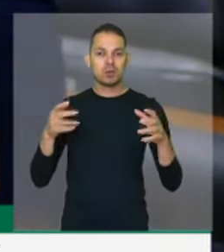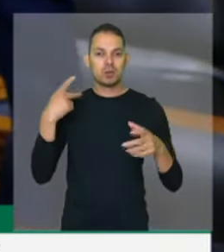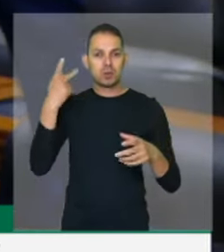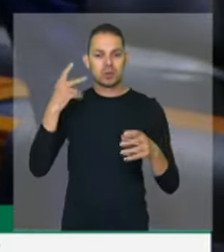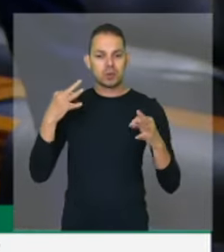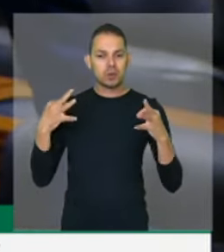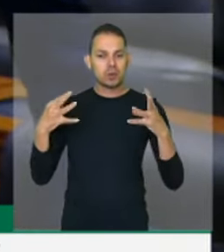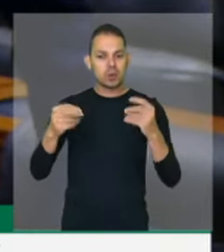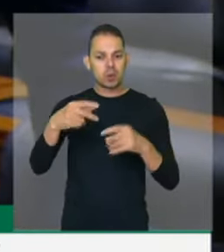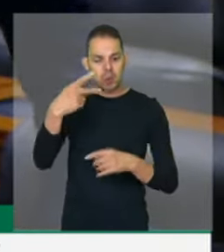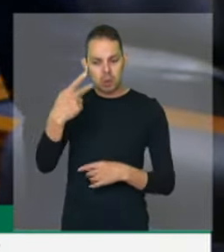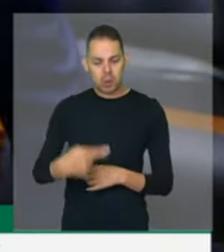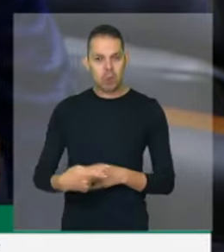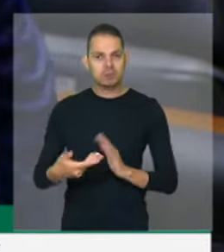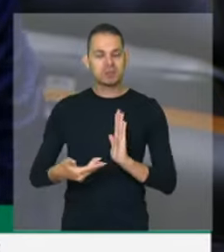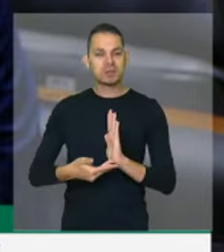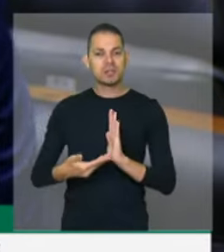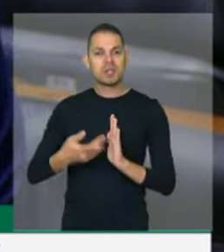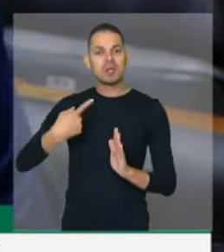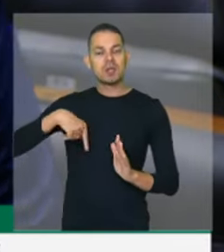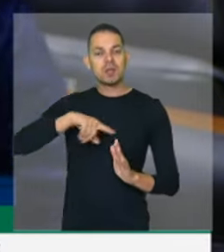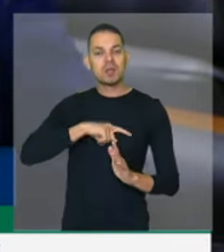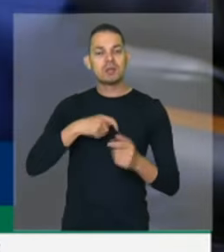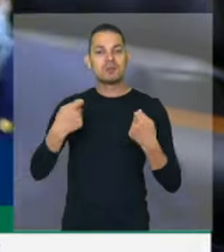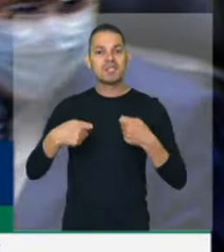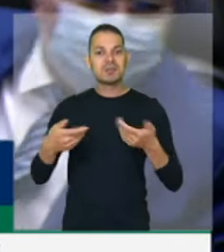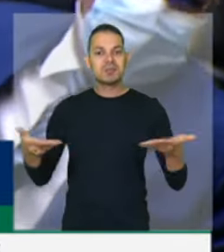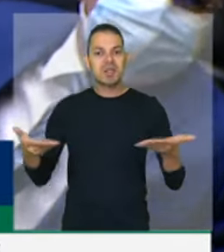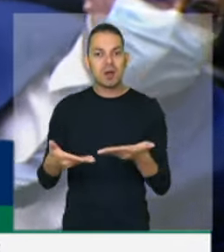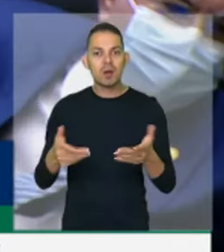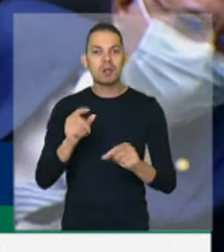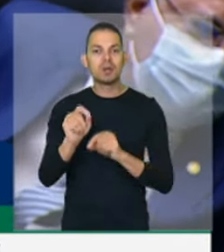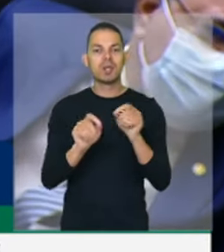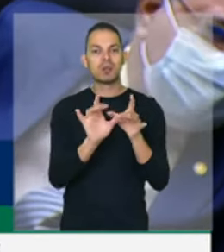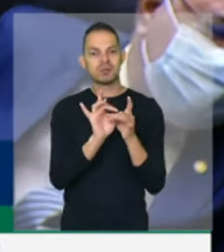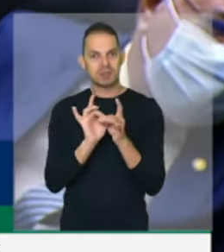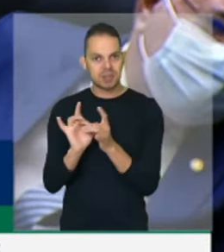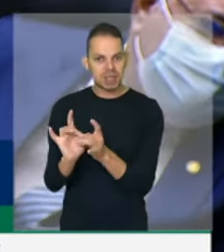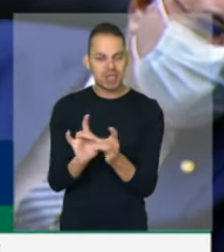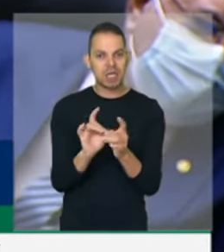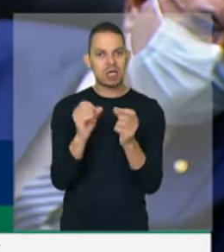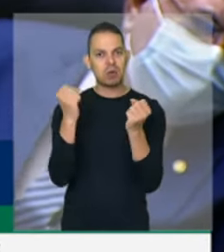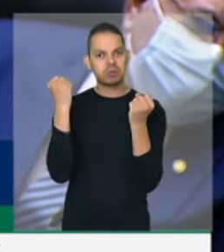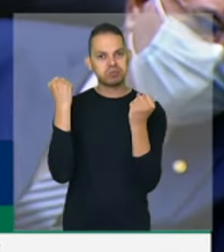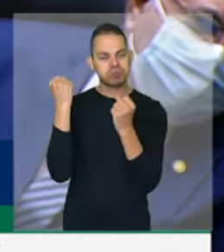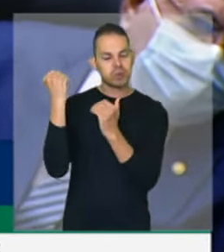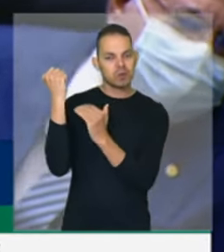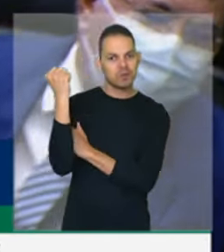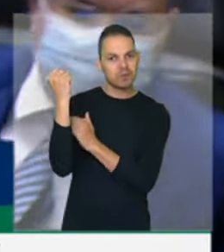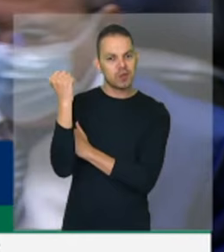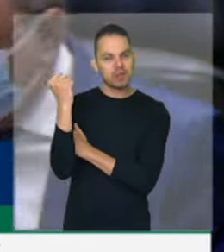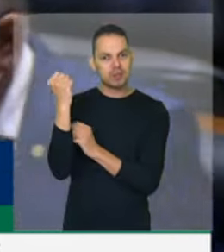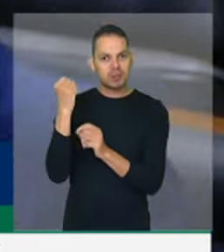QUE A GENTE PRECISA NESSE MOMENTO... É DE UNIÃO... É DE FORÇA... PARA A GENTE VENCER... ESSE... ESSE MAL QUE NOS ASSOLA NÃO SÓ O BRASIL MAS O MUNDO. PROGRESSISTAS